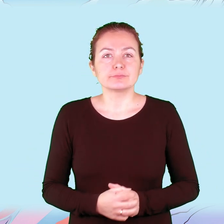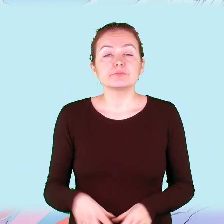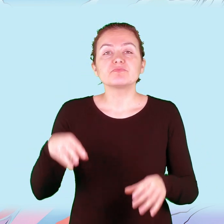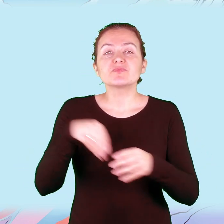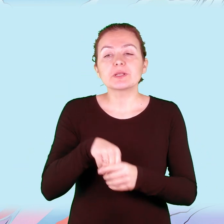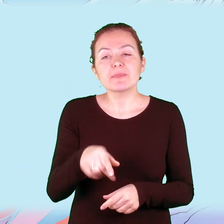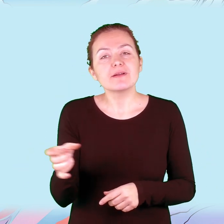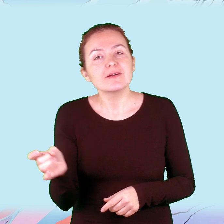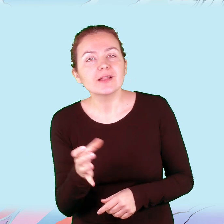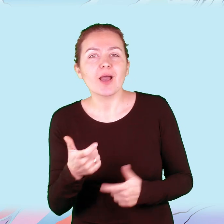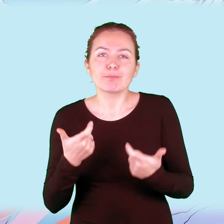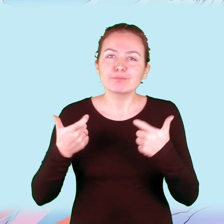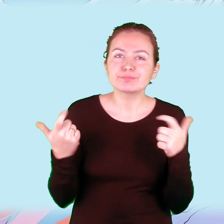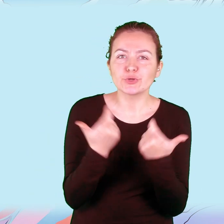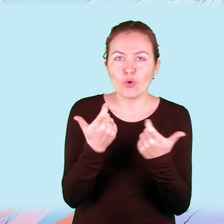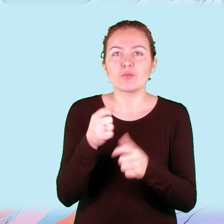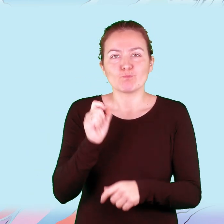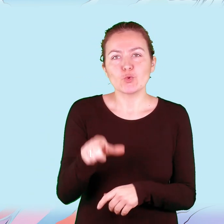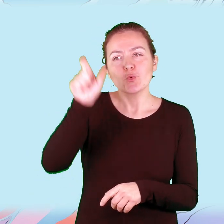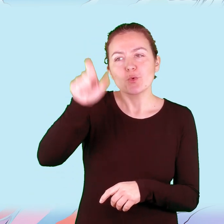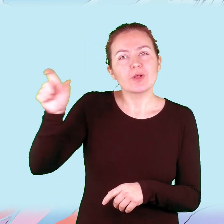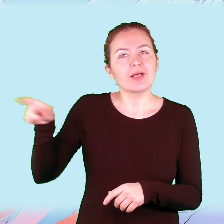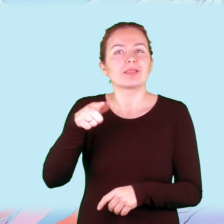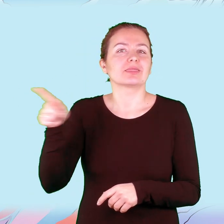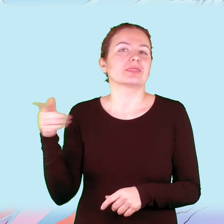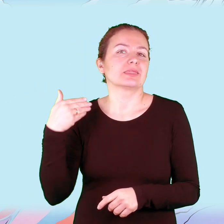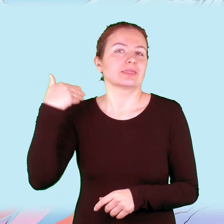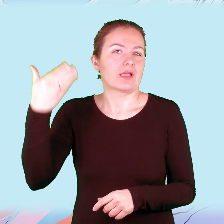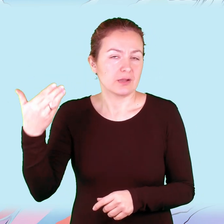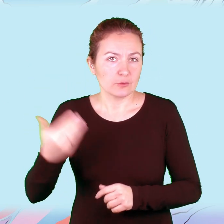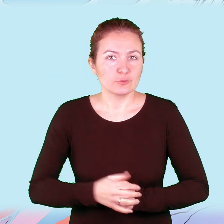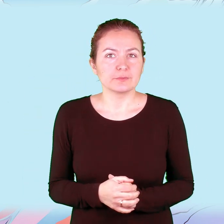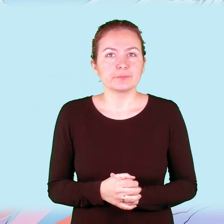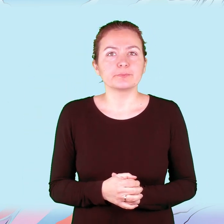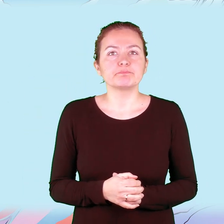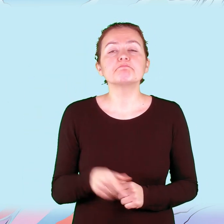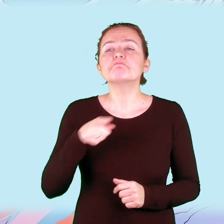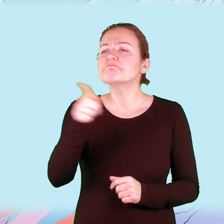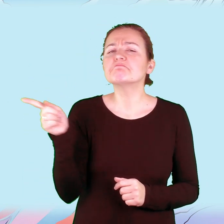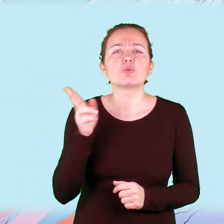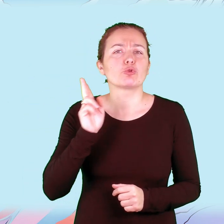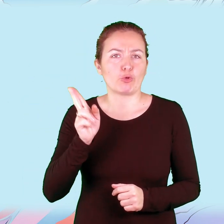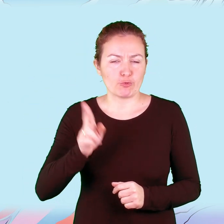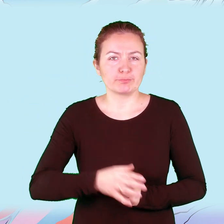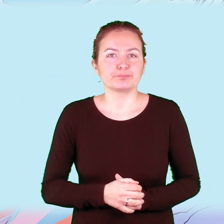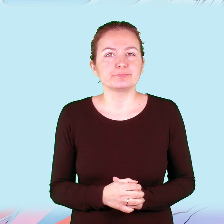W przygodzie towarzyszą bohaterom narratorzy: